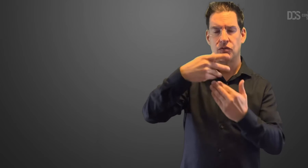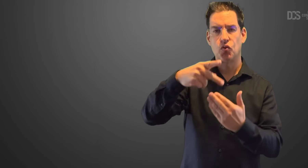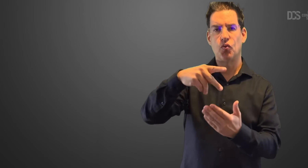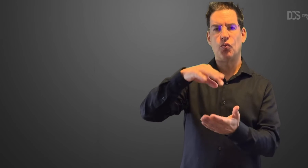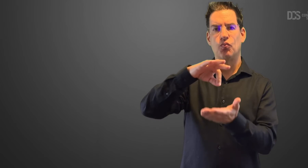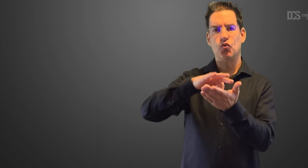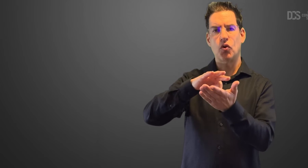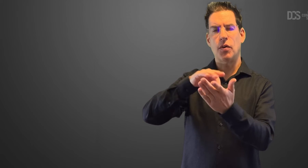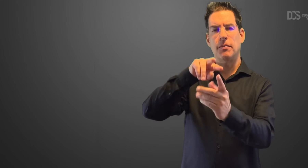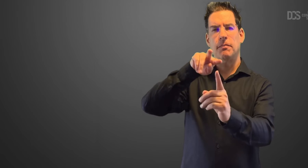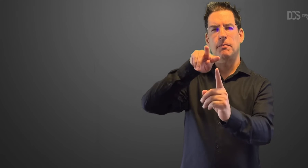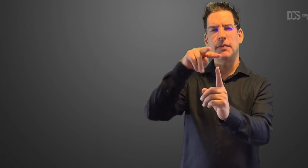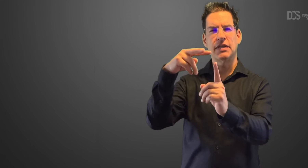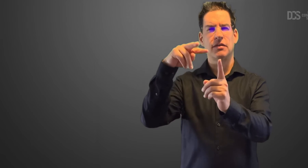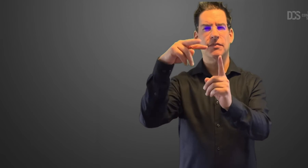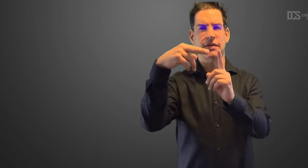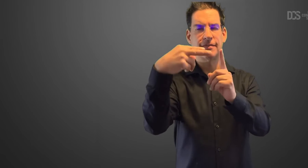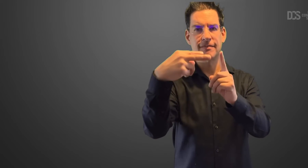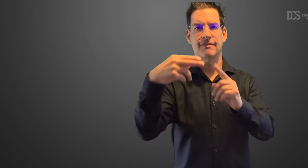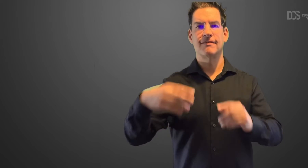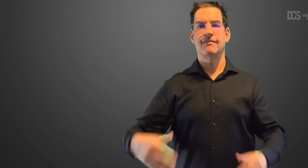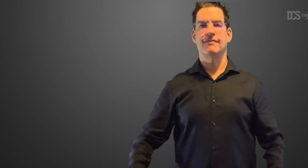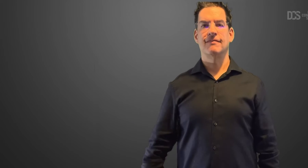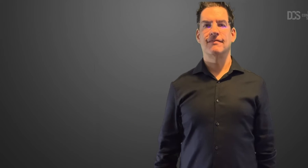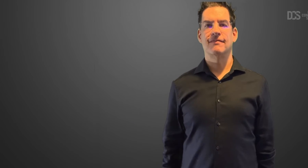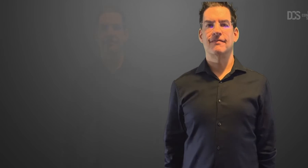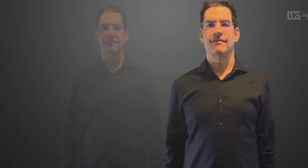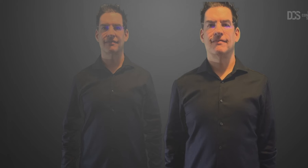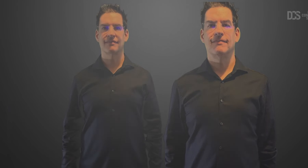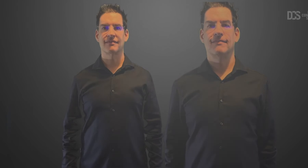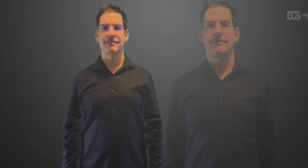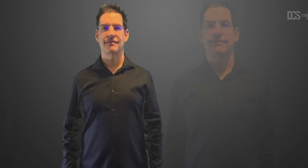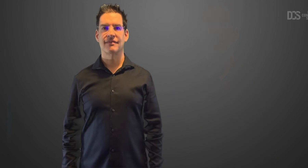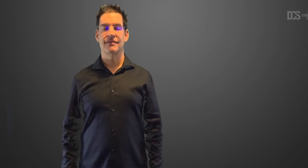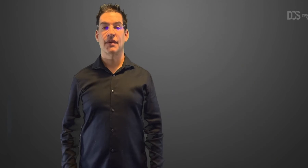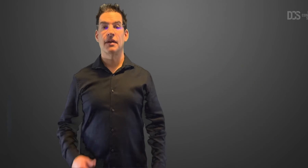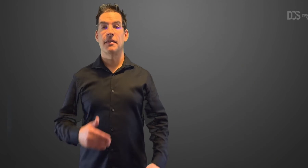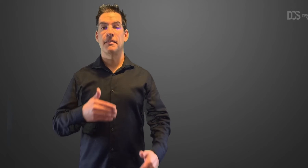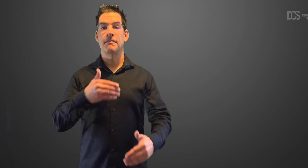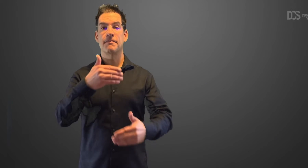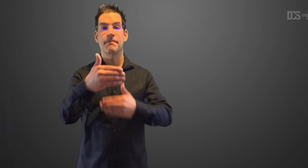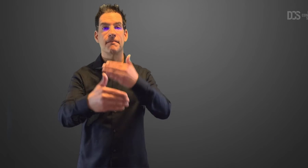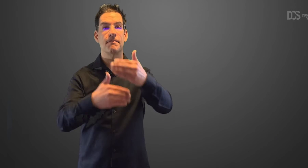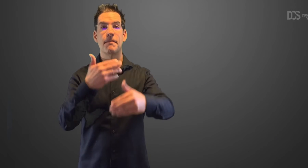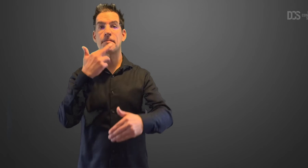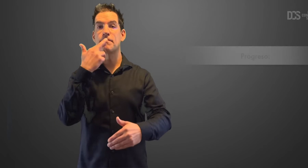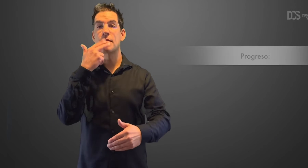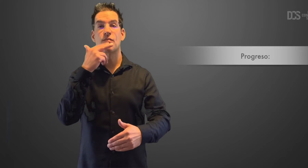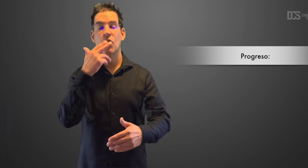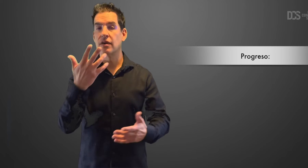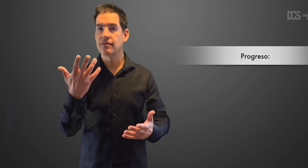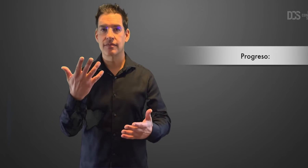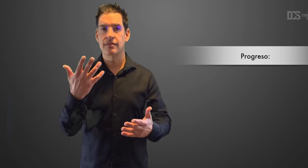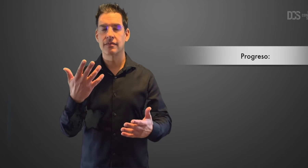de compartir sus puntos de vista. Progreso: